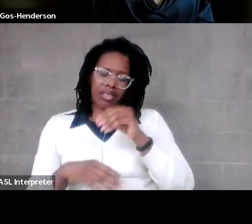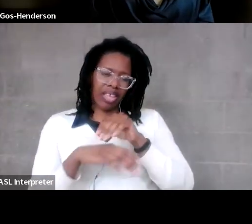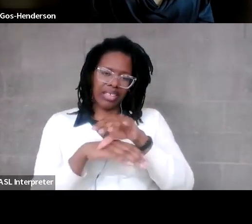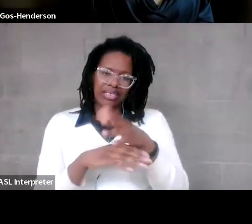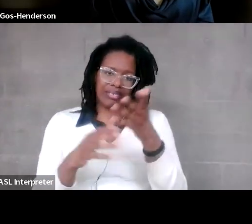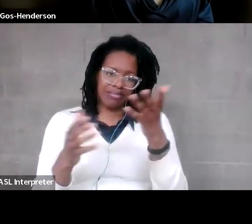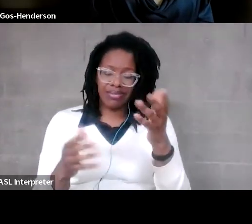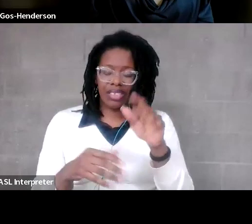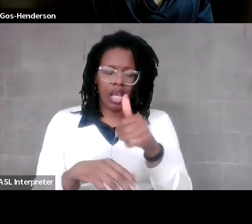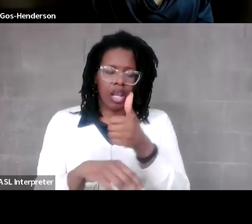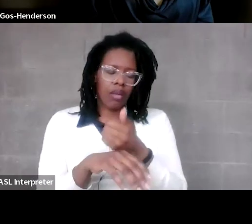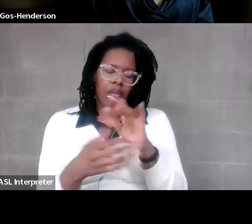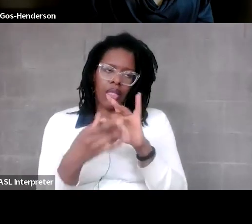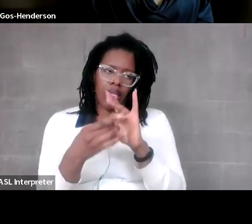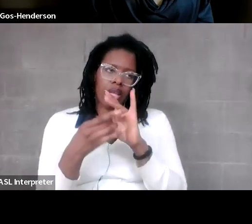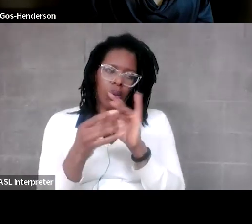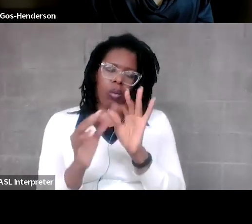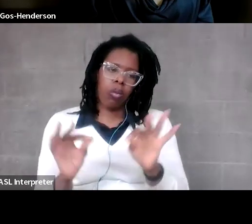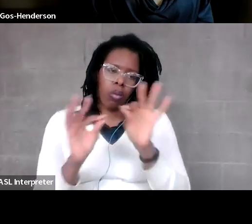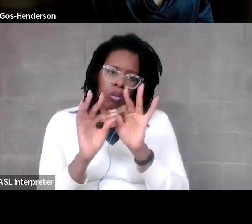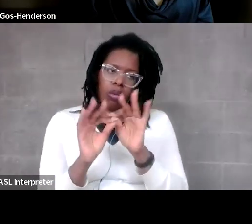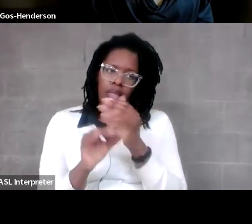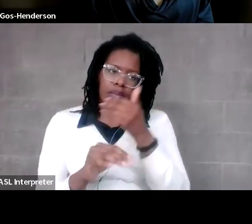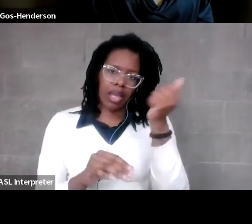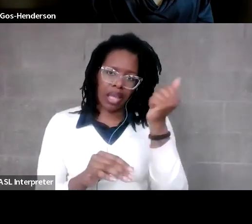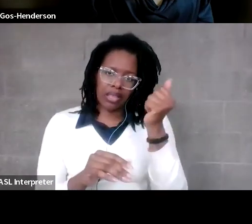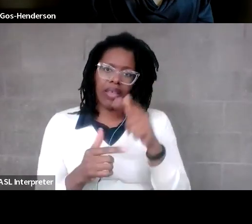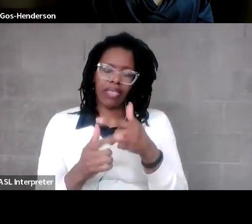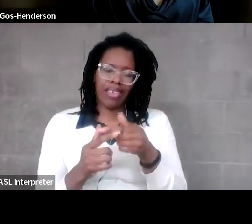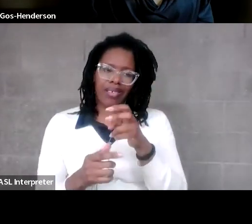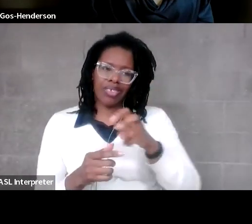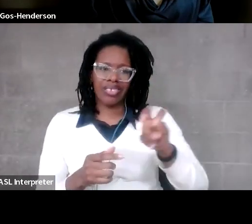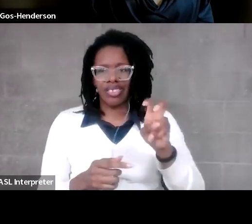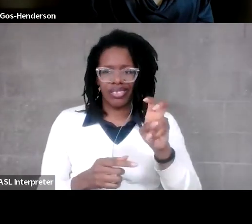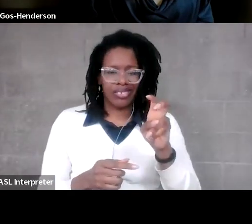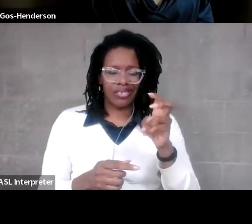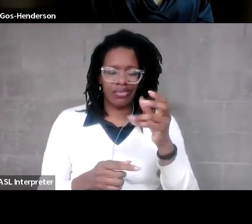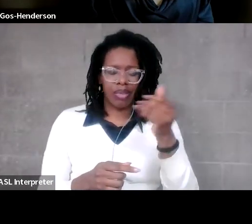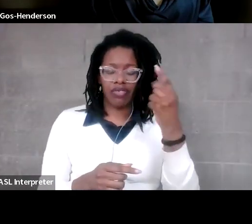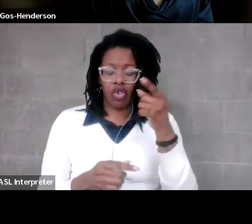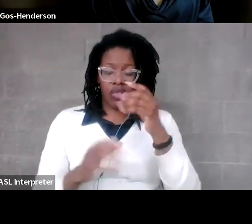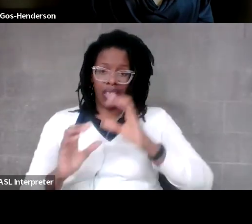Establecer esa relación siempre es lo mejor. Hace una transición fácil para ti y para tus clientes.